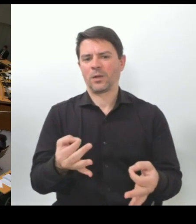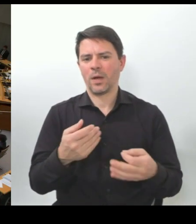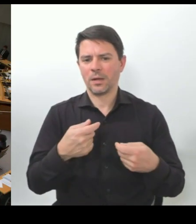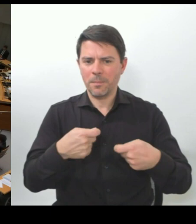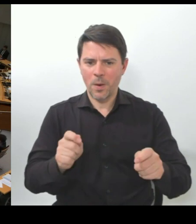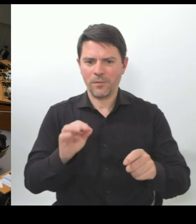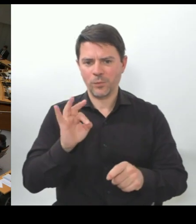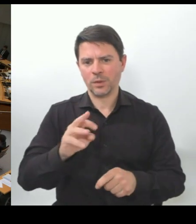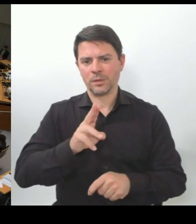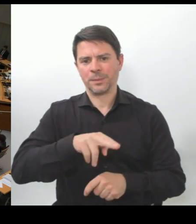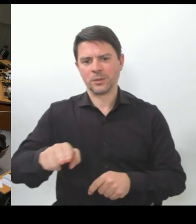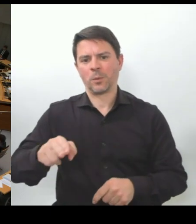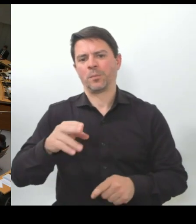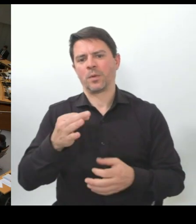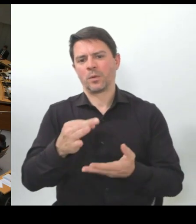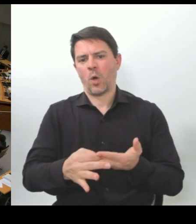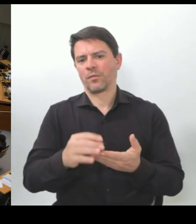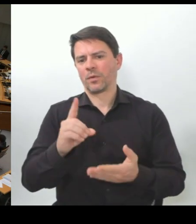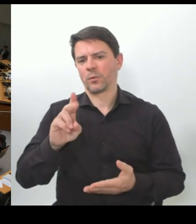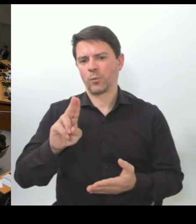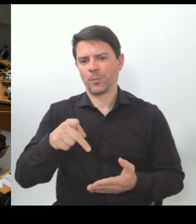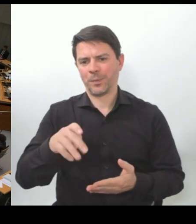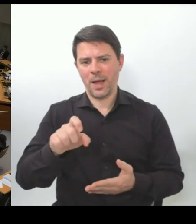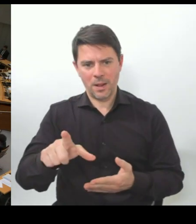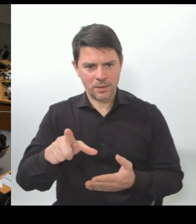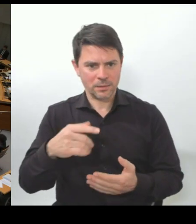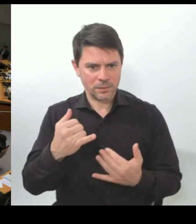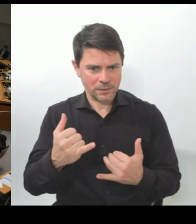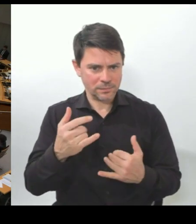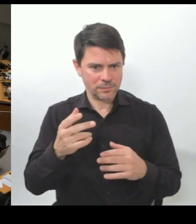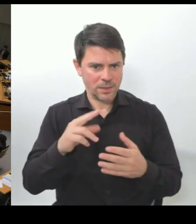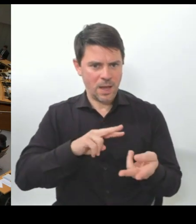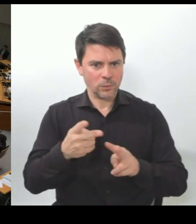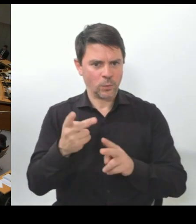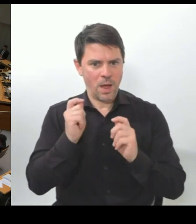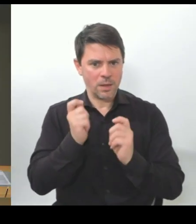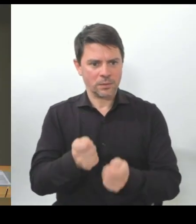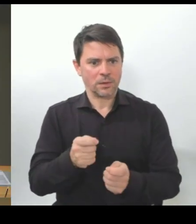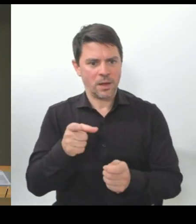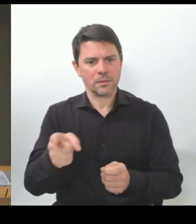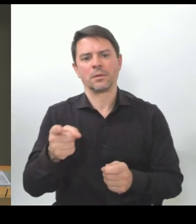Bei Gegenstimmen der Koalitionsfraktionen und der FDP Fraktion